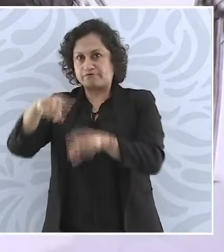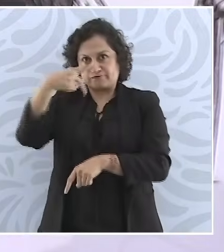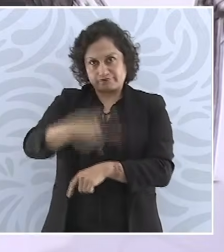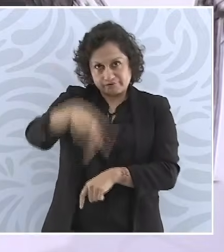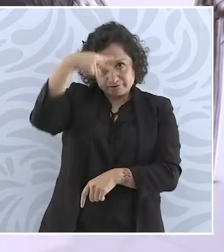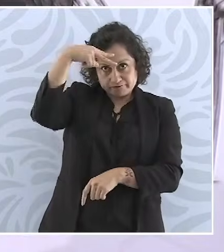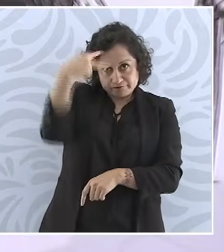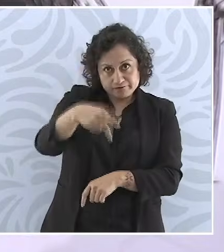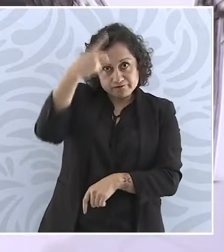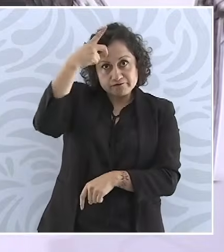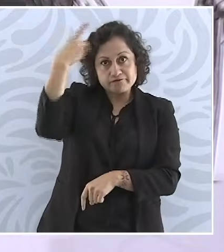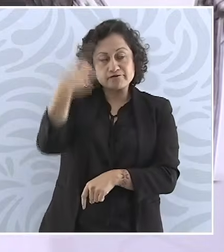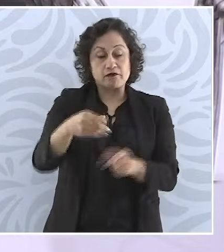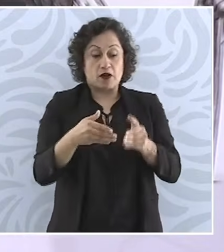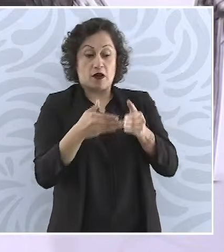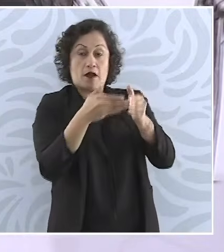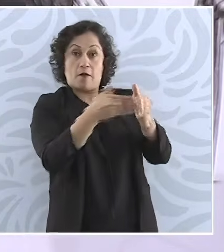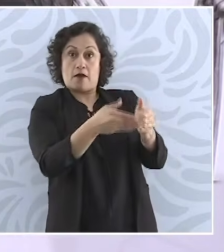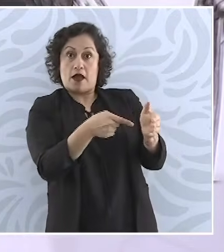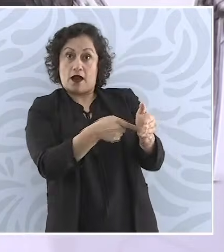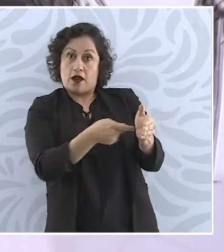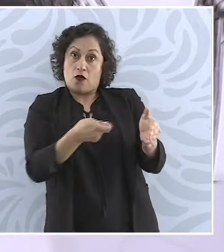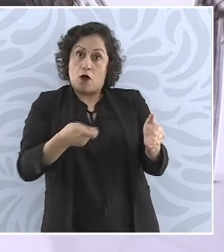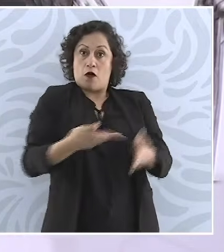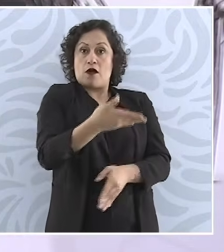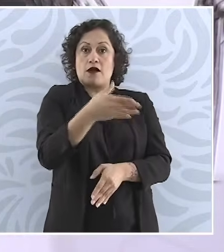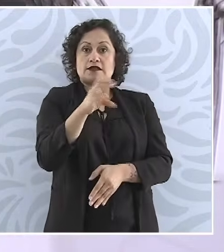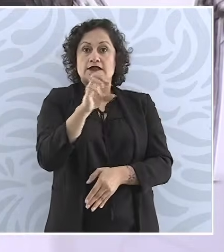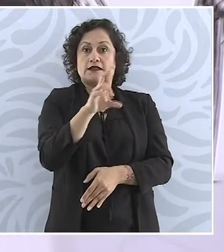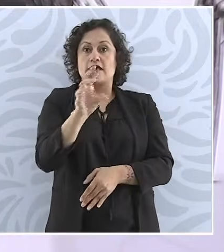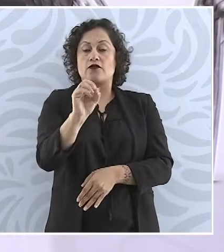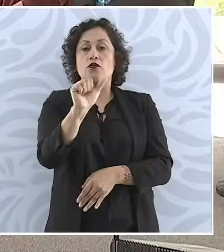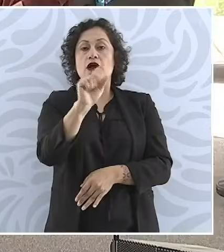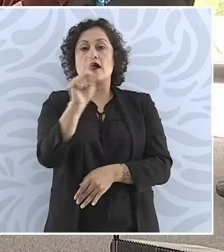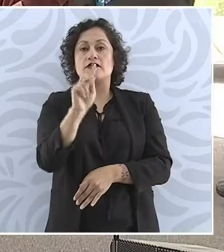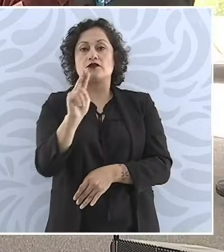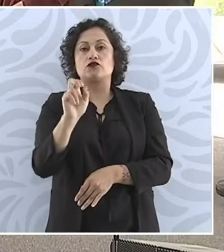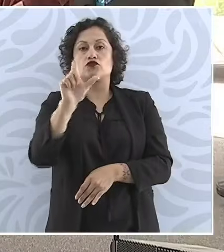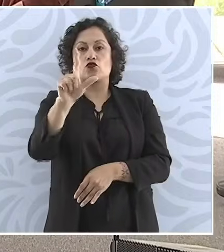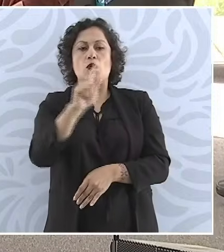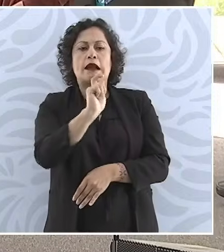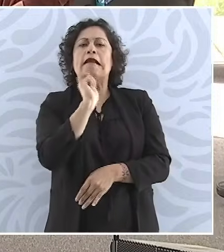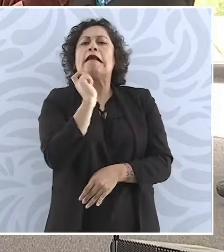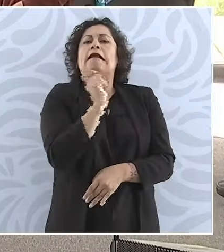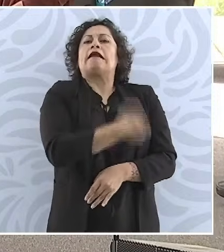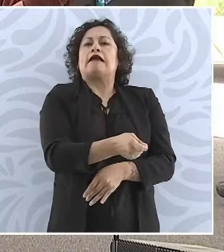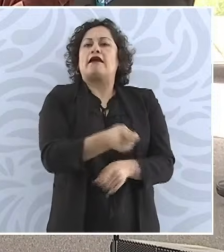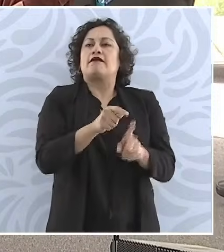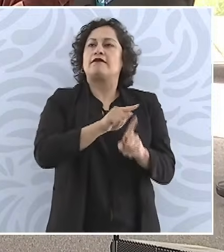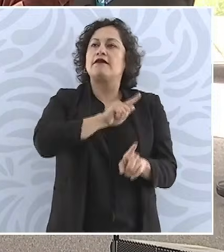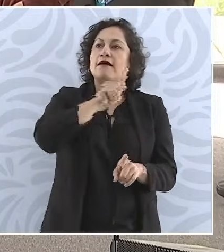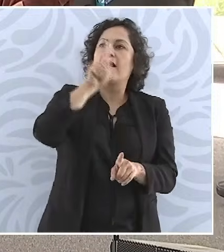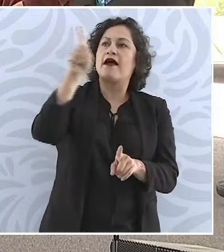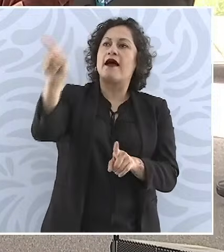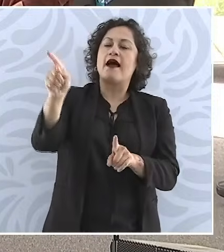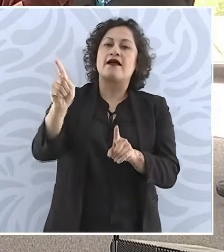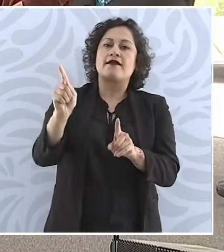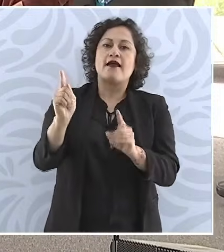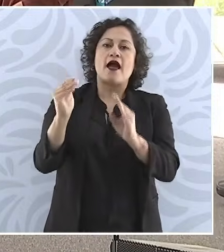llama desde ahora este barco nombre simbólico así se llama uno de los más productivos que que